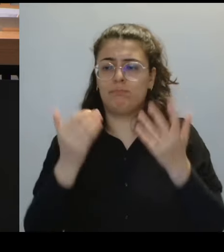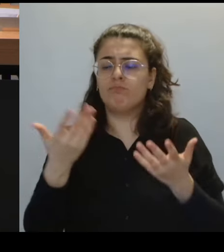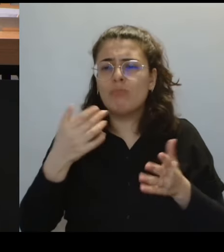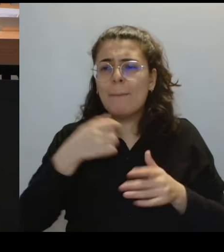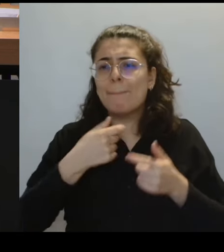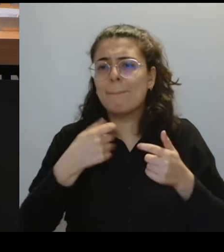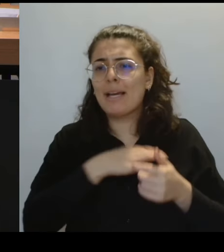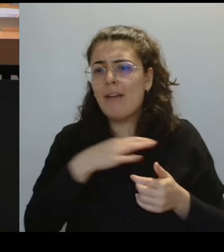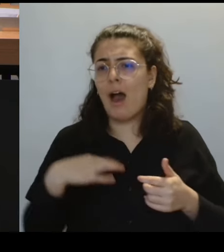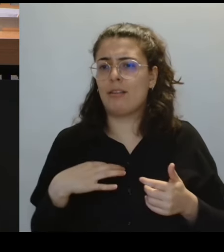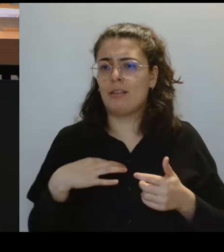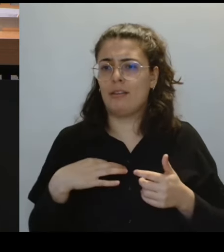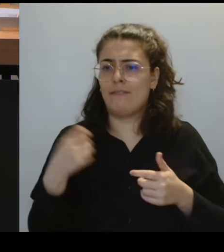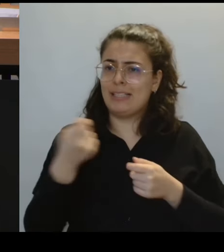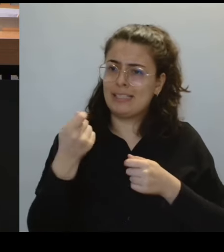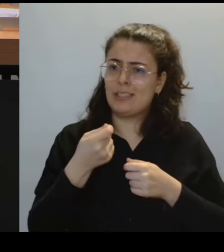gesetzliche Gesundheitsversicherung einzahlen.